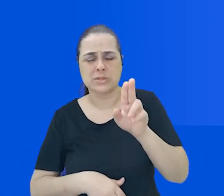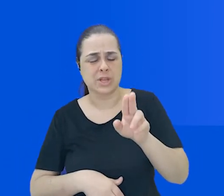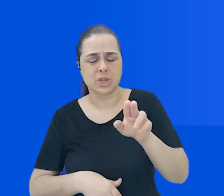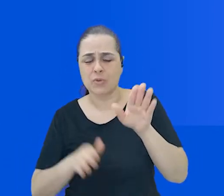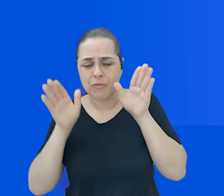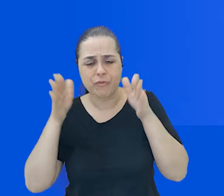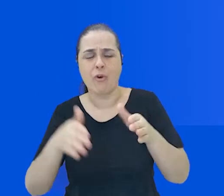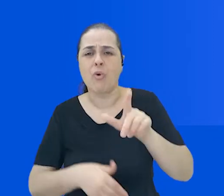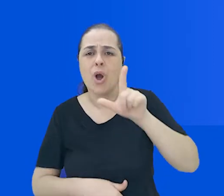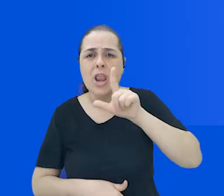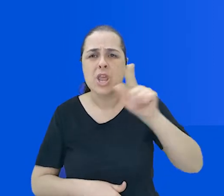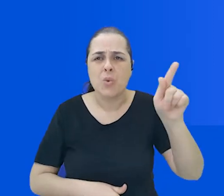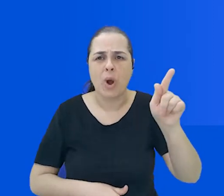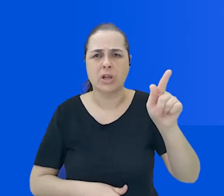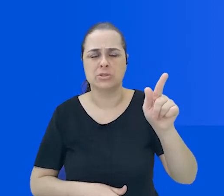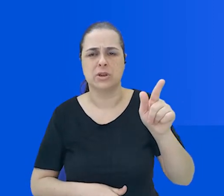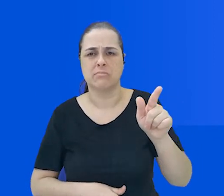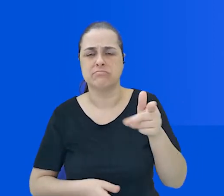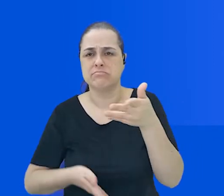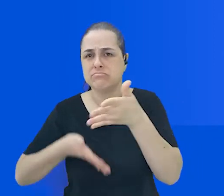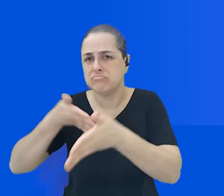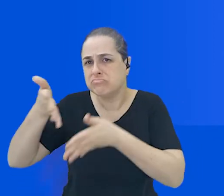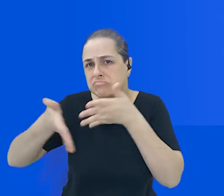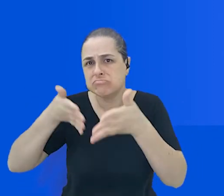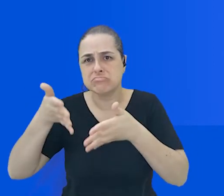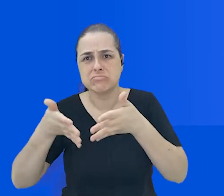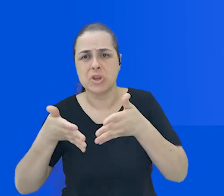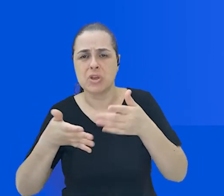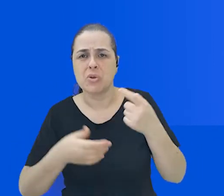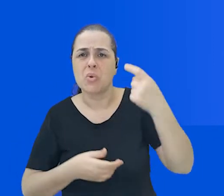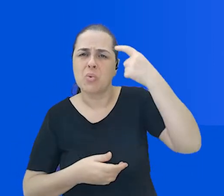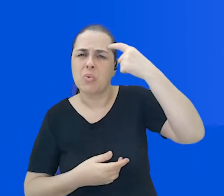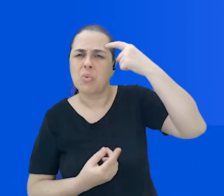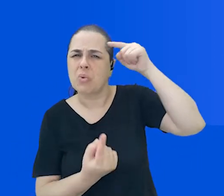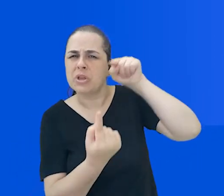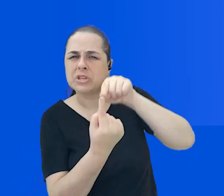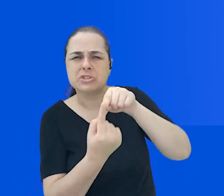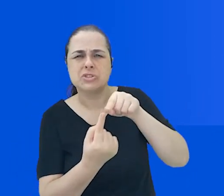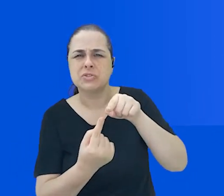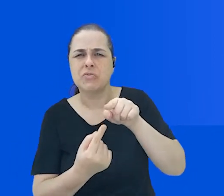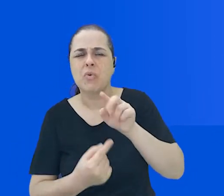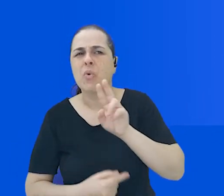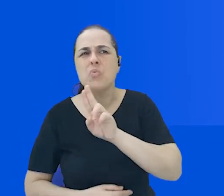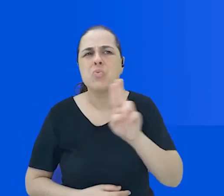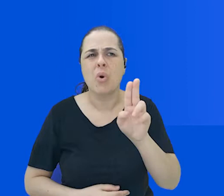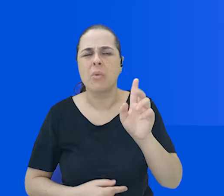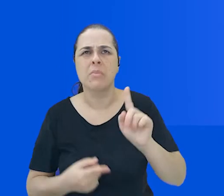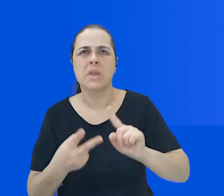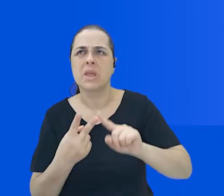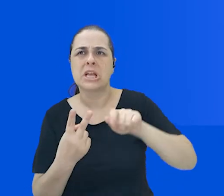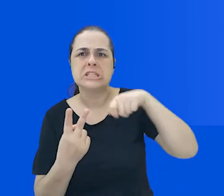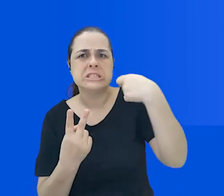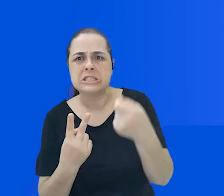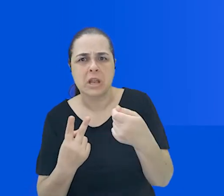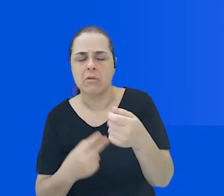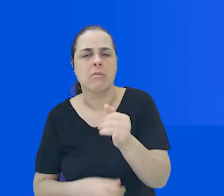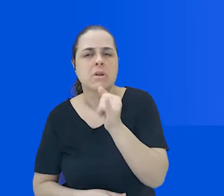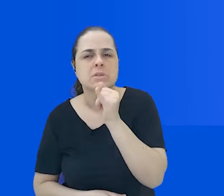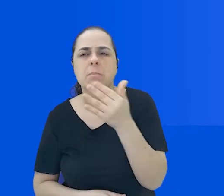verbal, do cognitivo, tentar nomear, dar o nome pra emoção. Acho que esse ponto, se a gente puder fazer isso pelas crianças